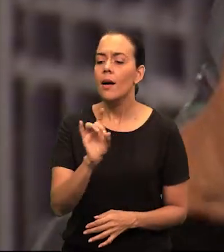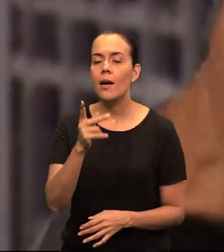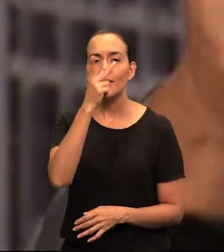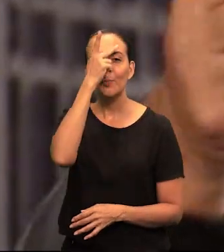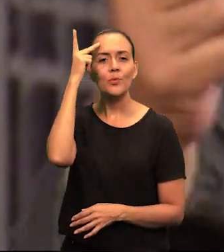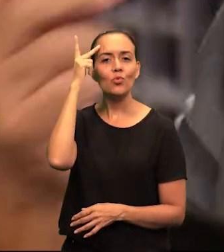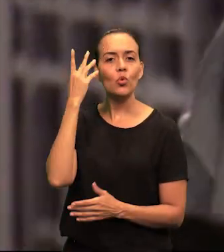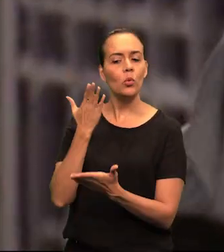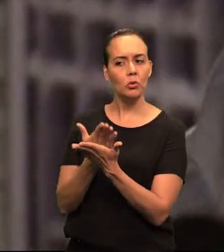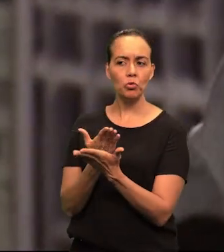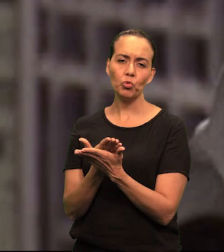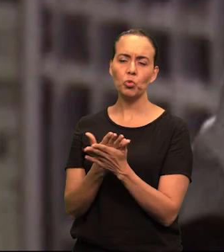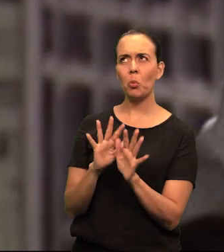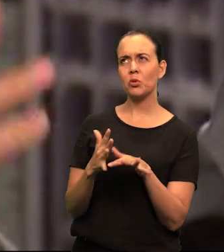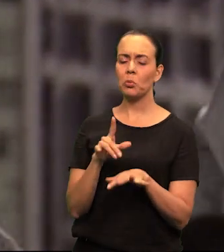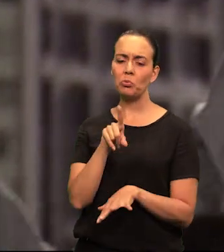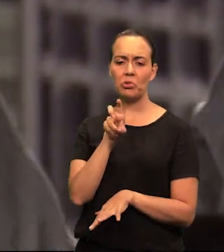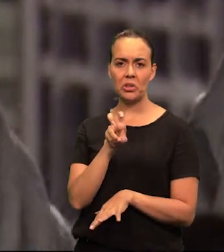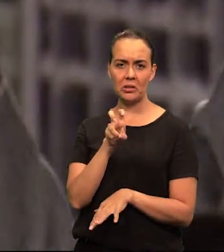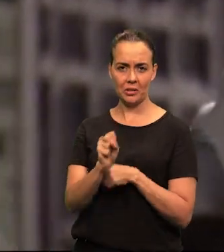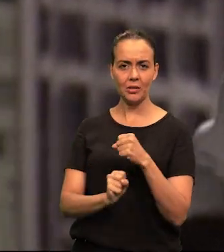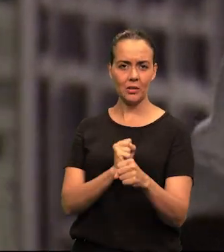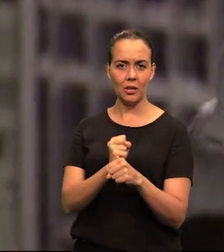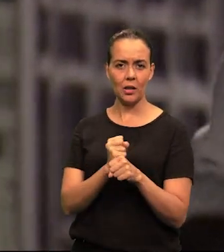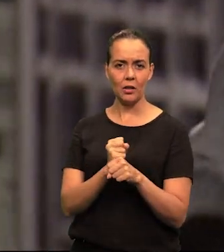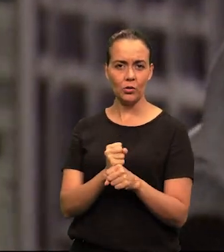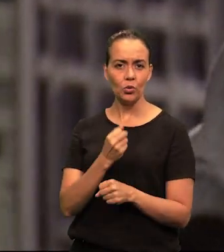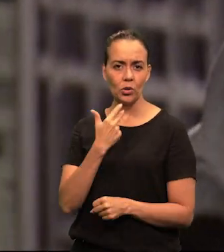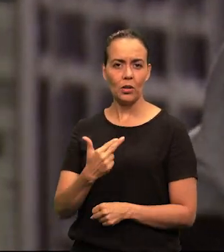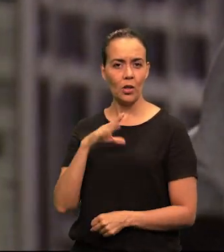Cada um e cada uma aqui estudou, pelo menos,15 anos de língua portuguesa.